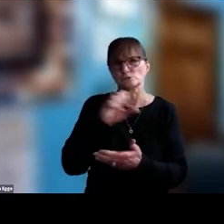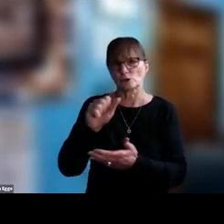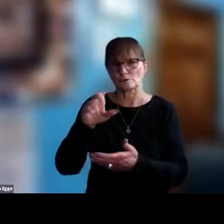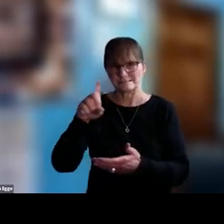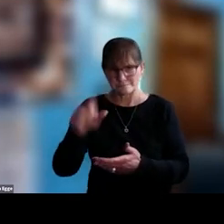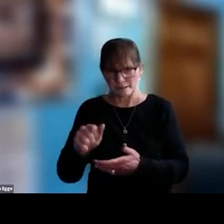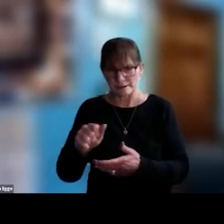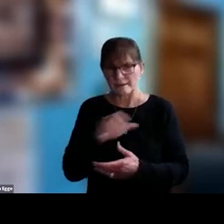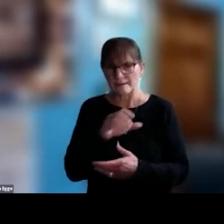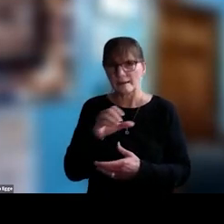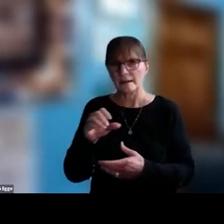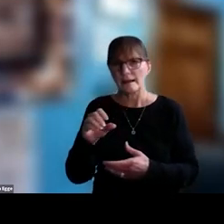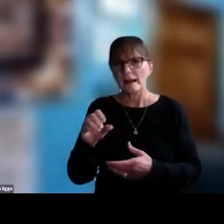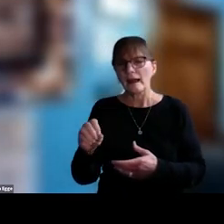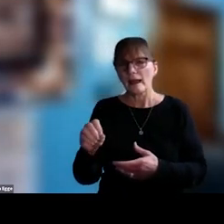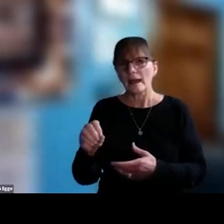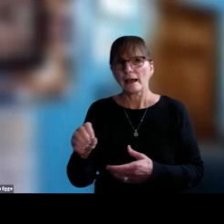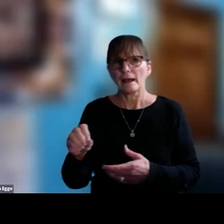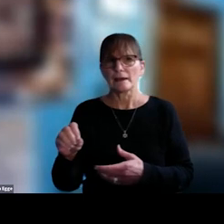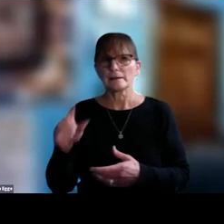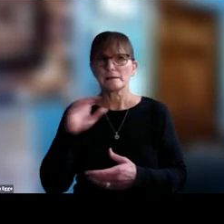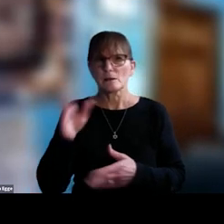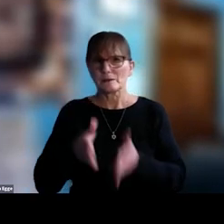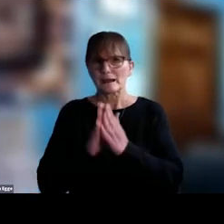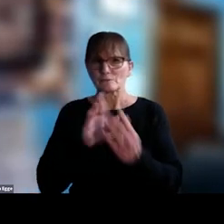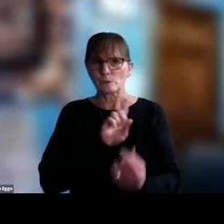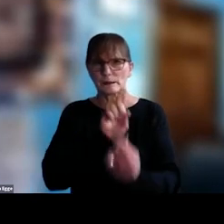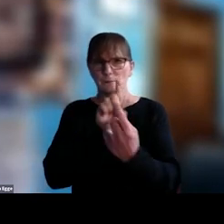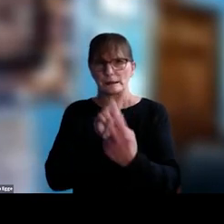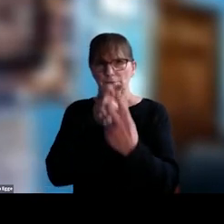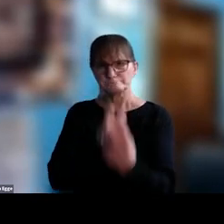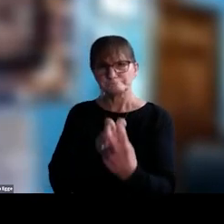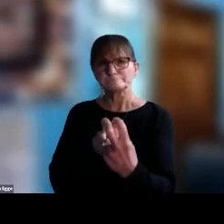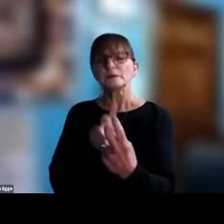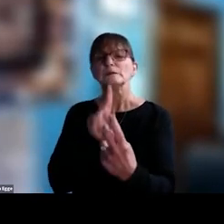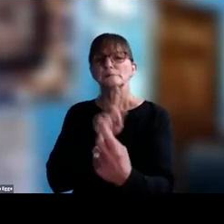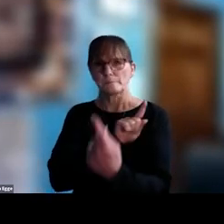y le dije que sí y me preguntó si podíamos vernos. Ella vino y se reunió conmigo en el hospital antes de irme.